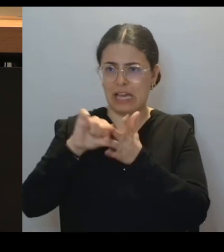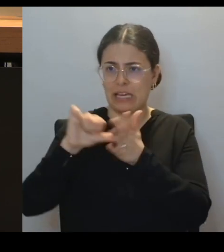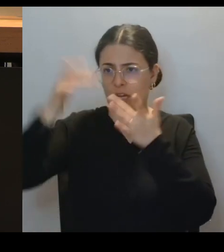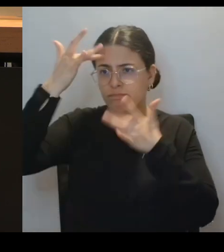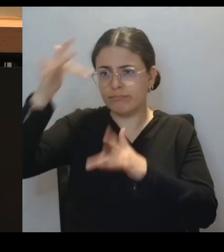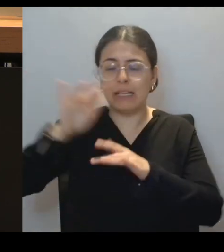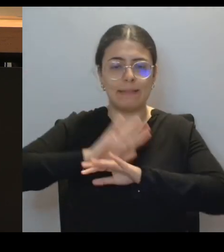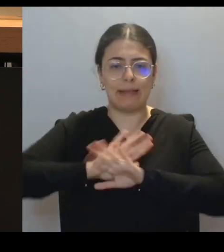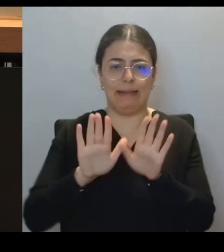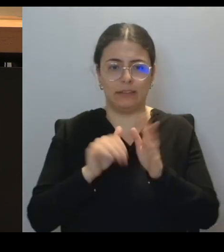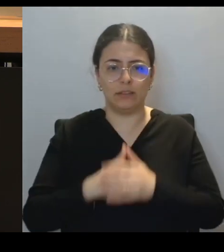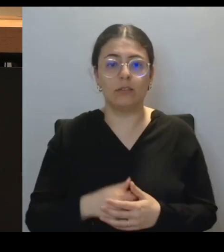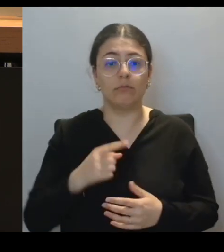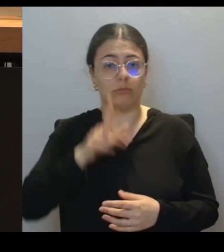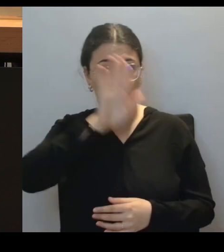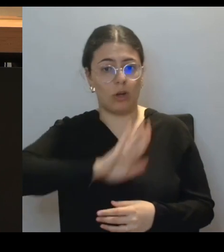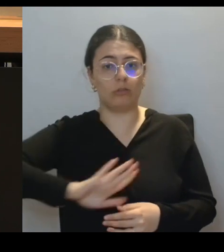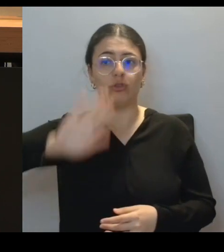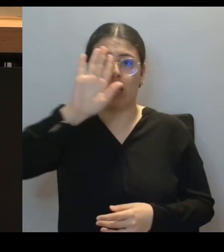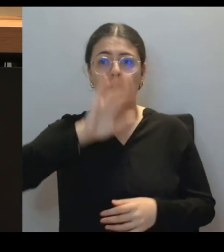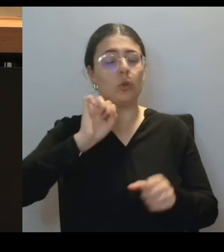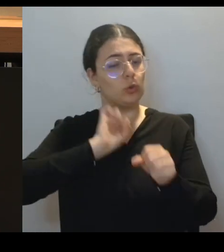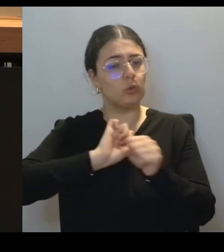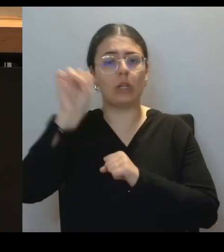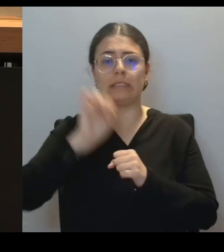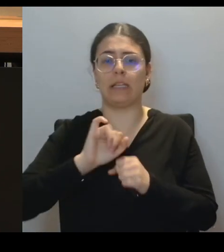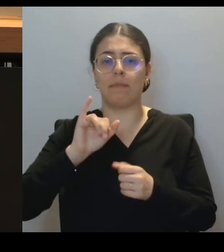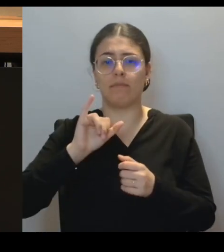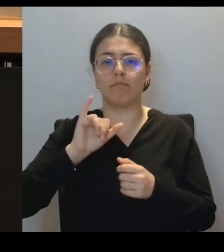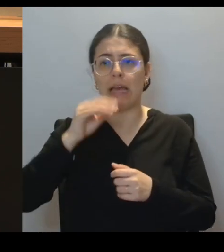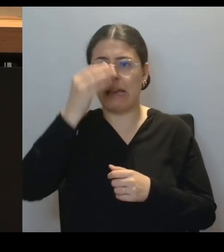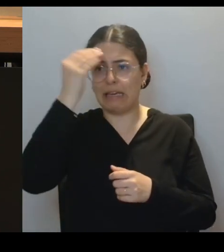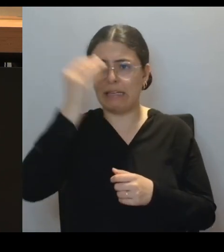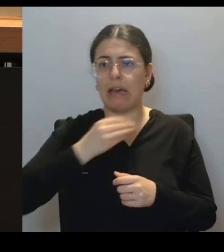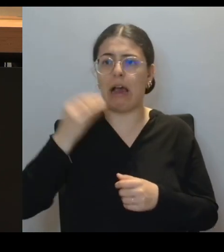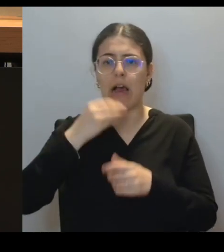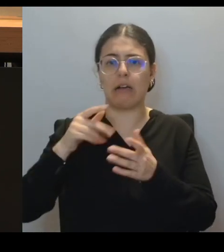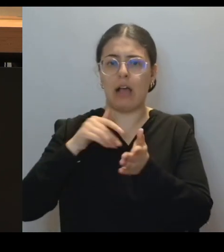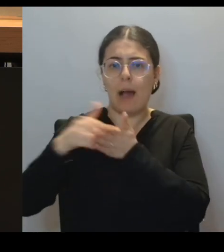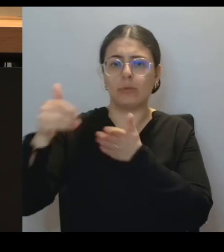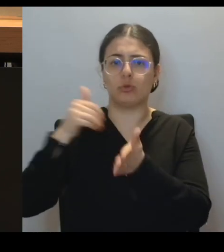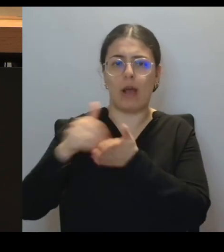den Irak abgeschoben. Und immer öfter trifft das auch Jesidinnen, wie uns aus der Community berichtet wird.